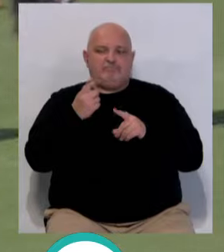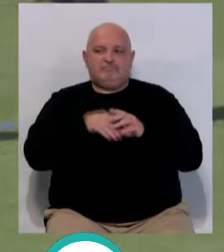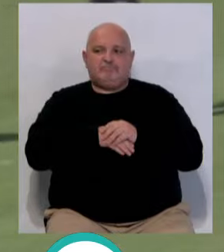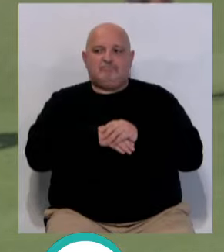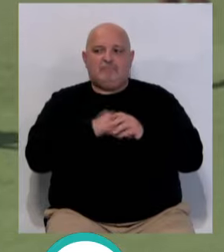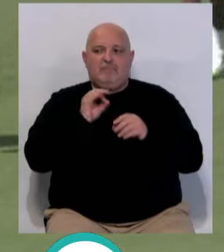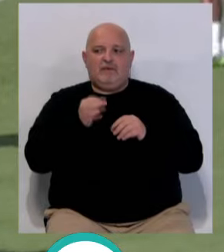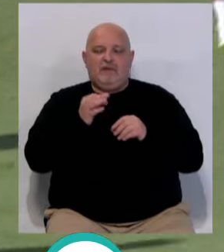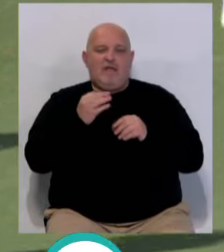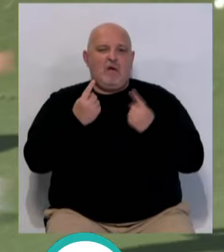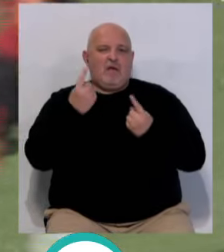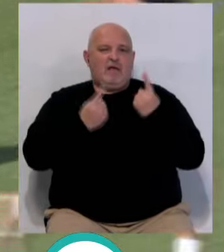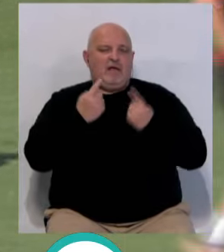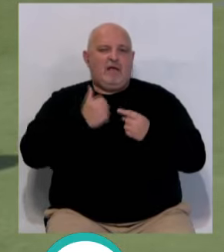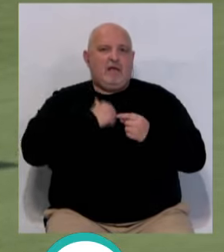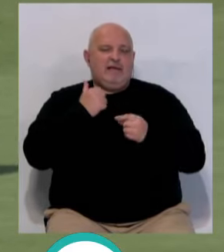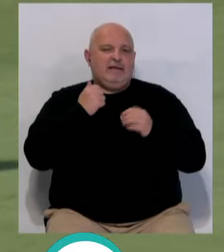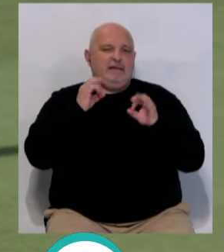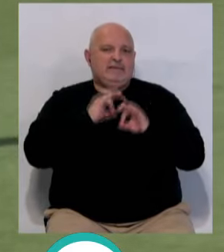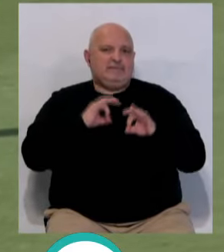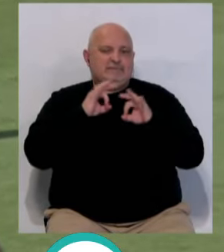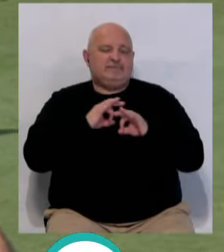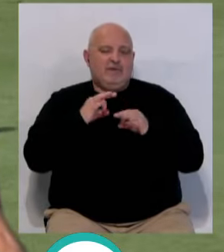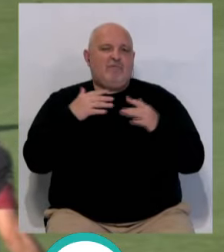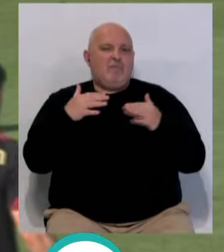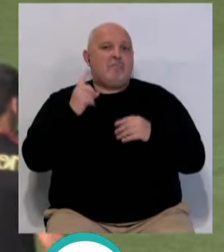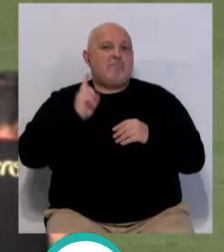ha tenido ocasiones que al final desaprovechado pero en el fútbol lo que manda son los delanteros